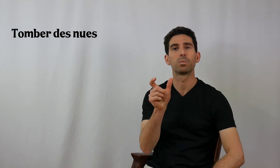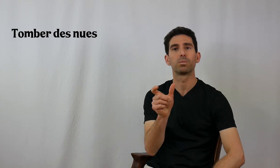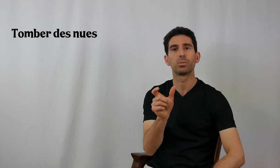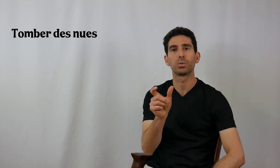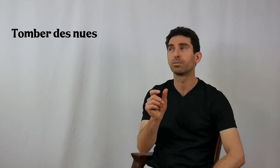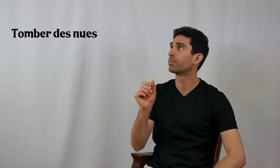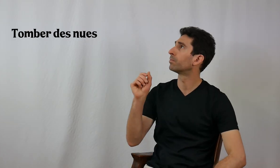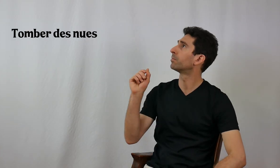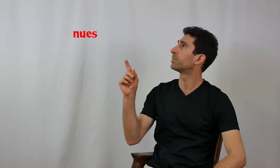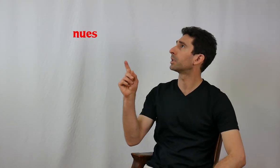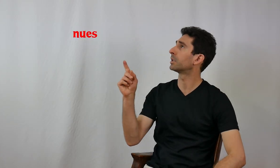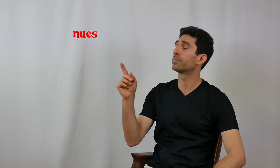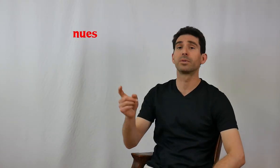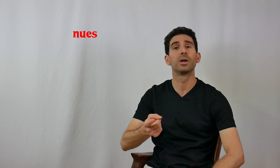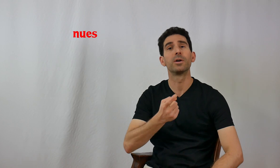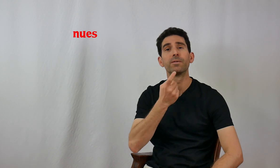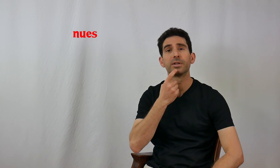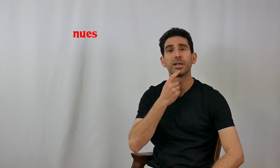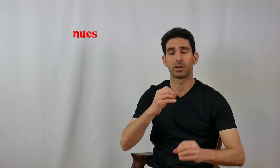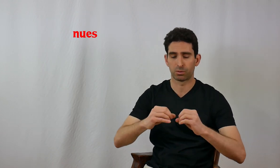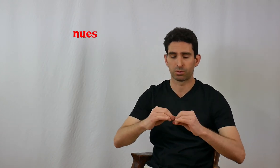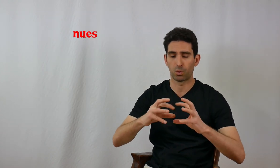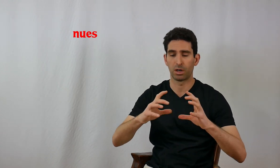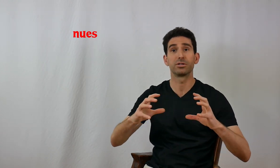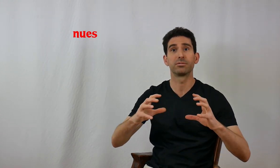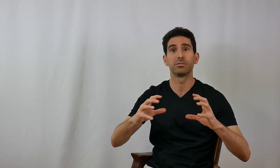Ce mot veut dire "nuage".